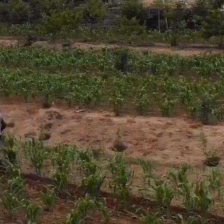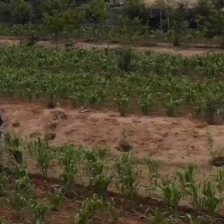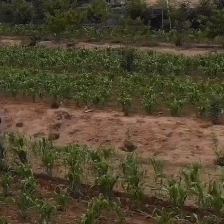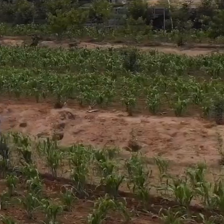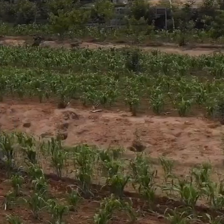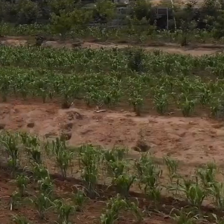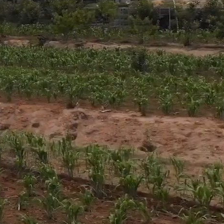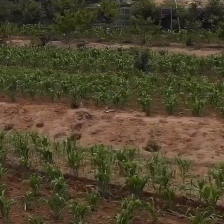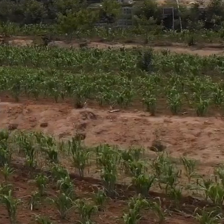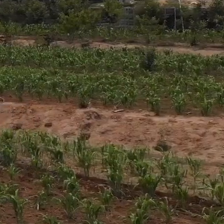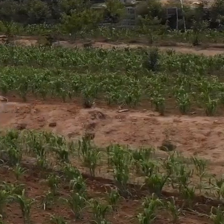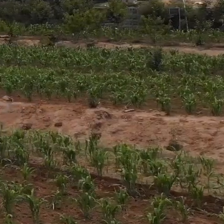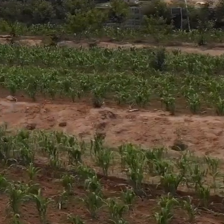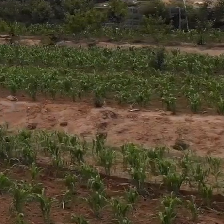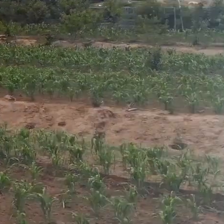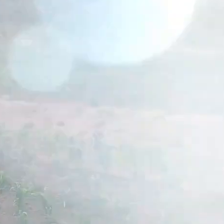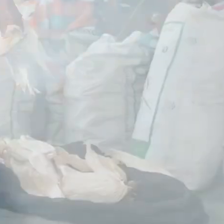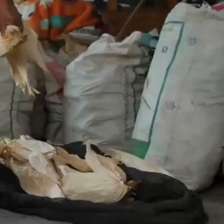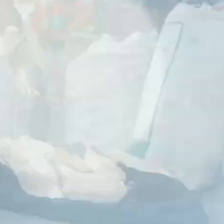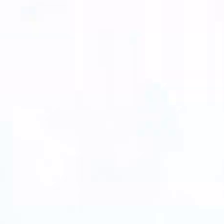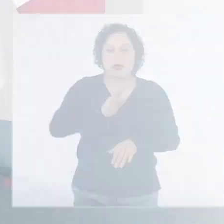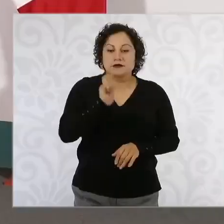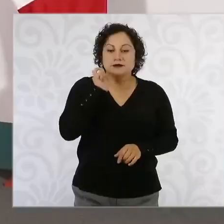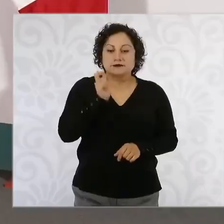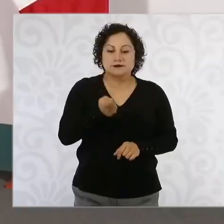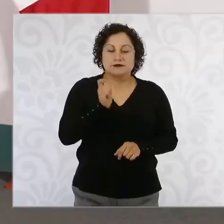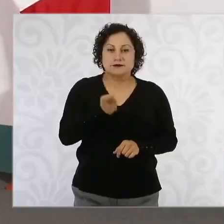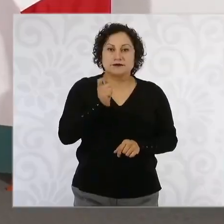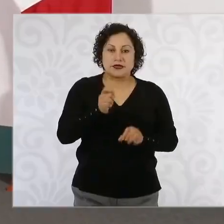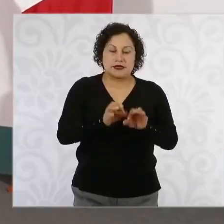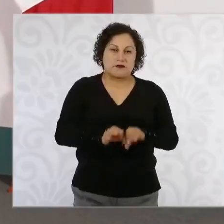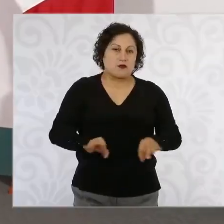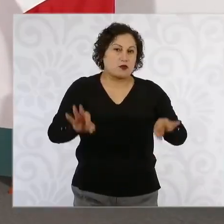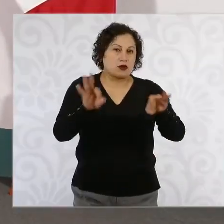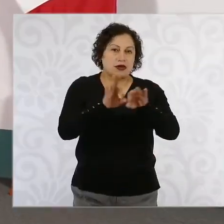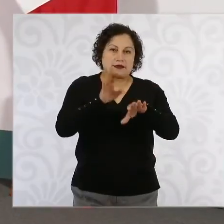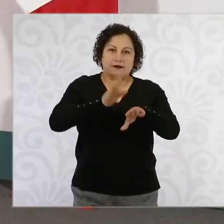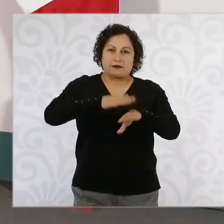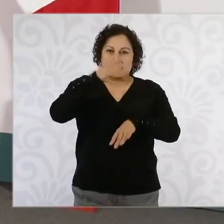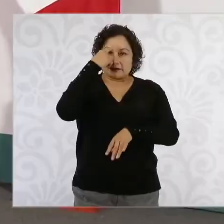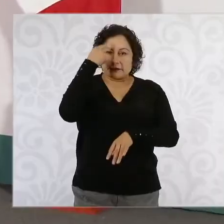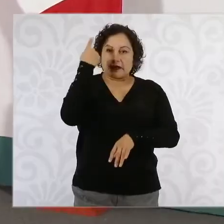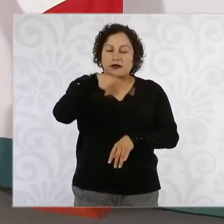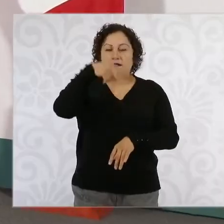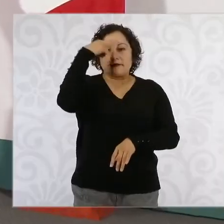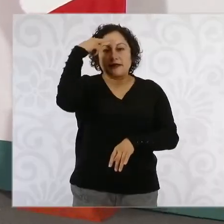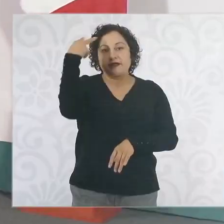que en febrero del año 2025 El Congreso legislar sobre la prohibición de sembrar